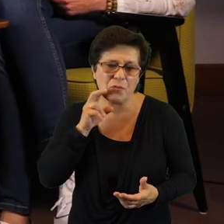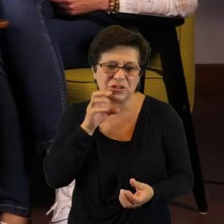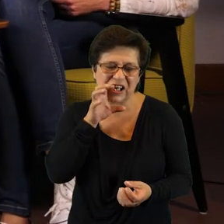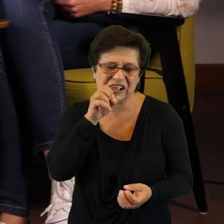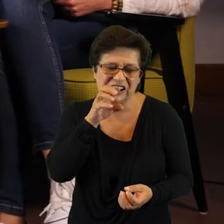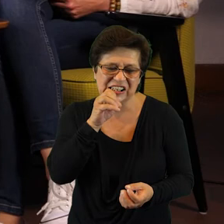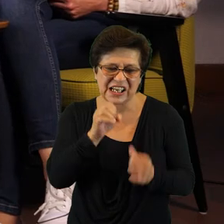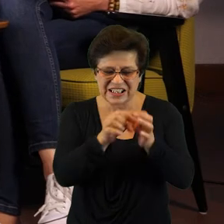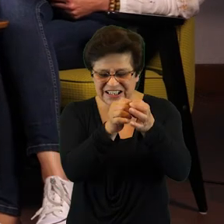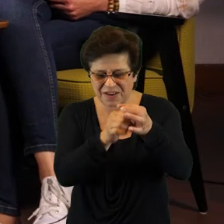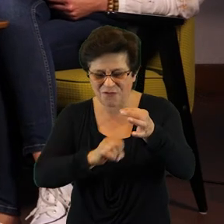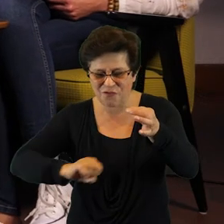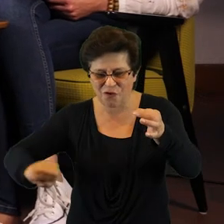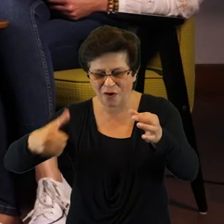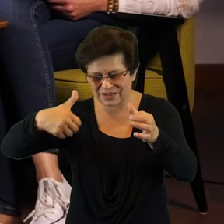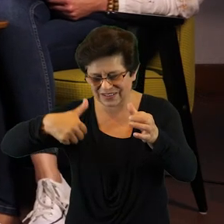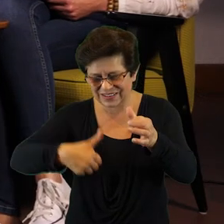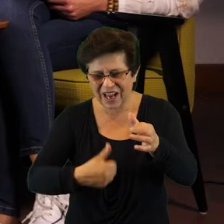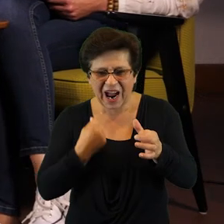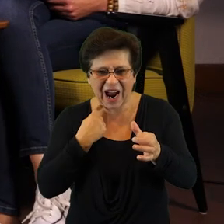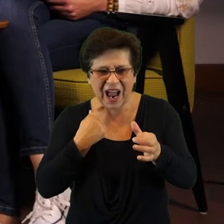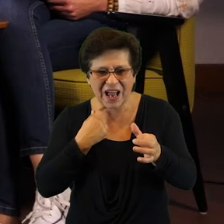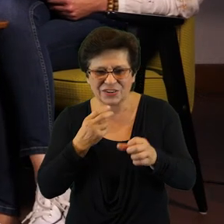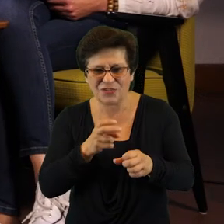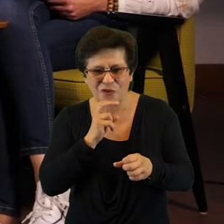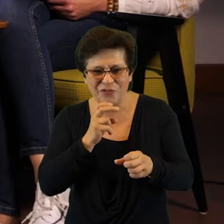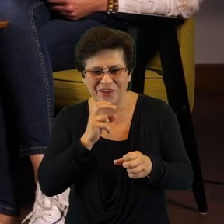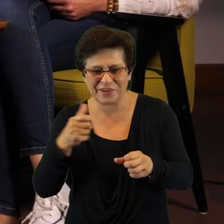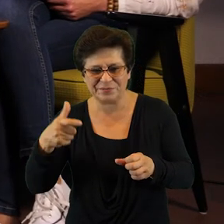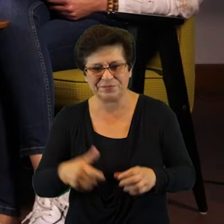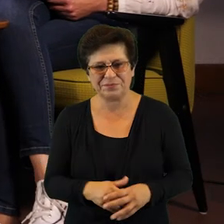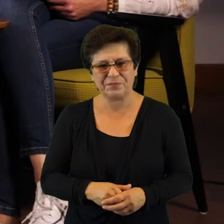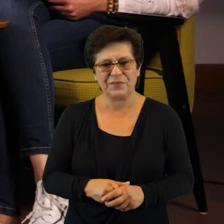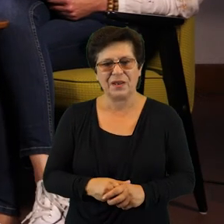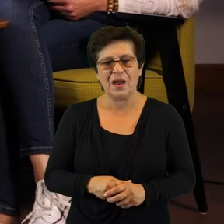Zanim przejdziemy do tych poważnych rzeczy, od polityki 20-lecia międzywojennego